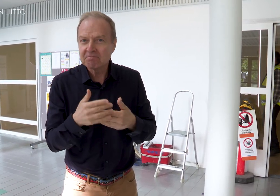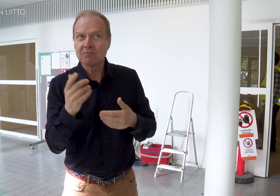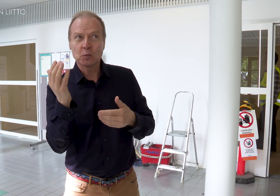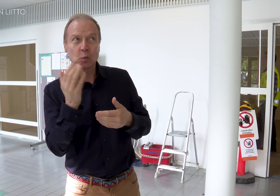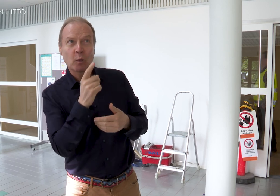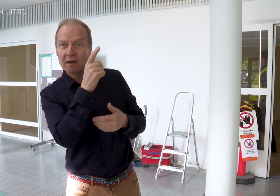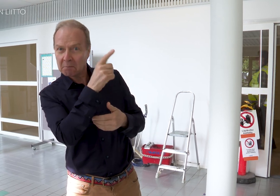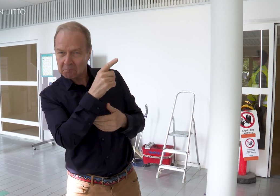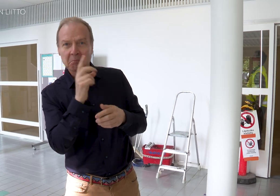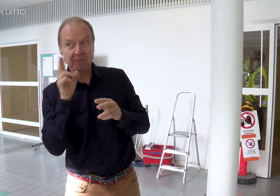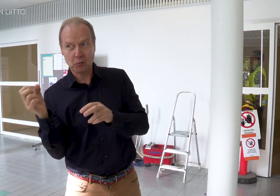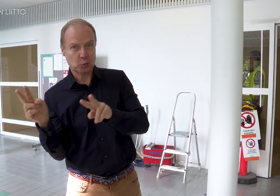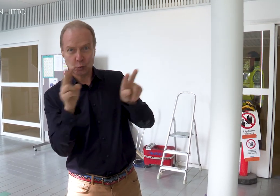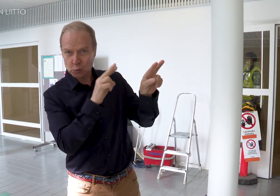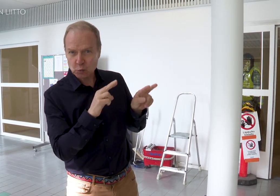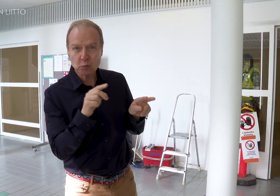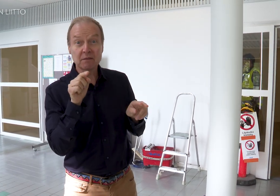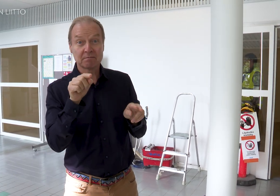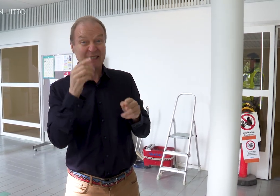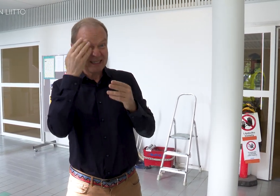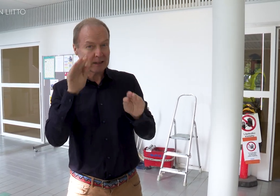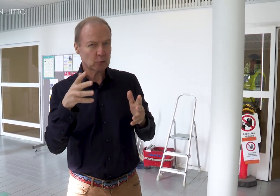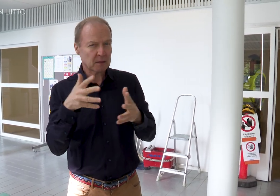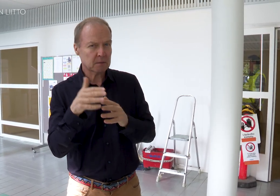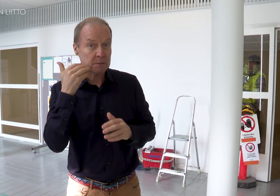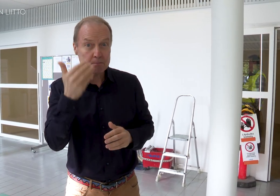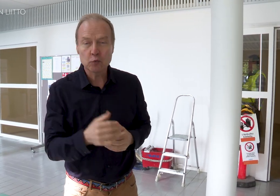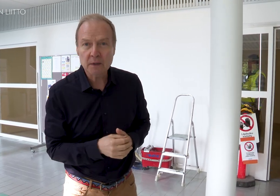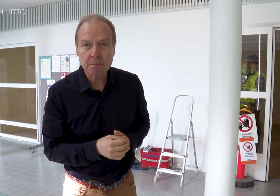Silloin pääsee tutustumaan paikkoihin. Tapahtumasta tiedotetaan tarkemmin myöhemmin.